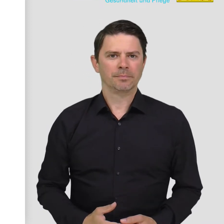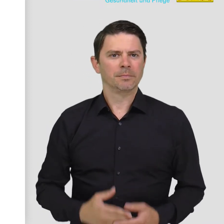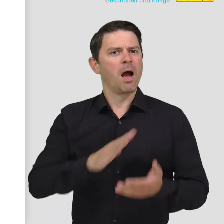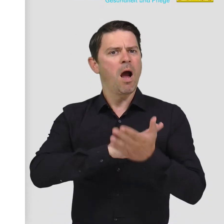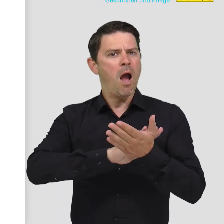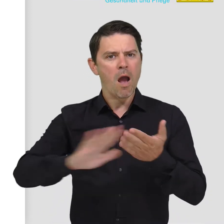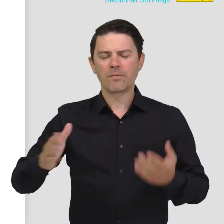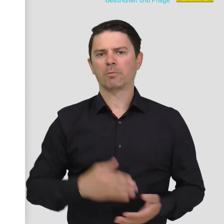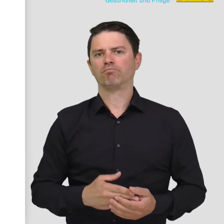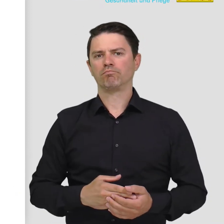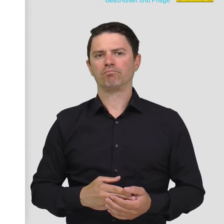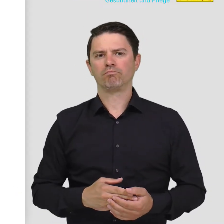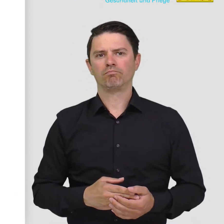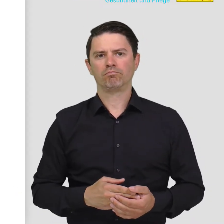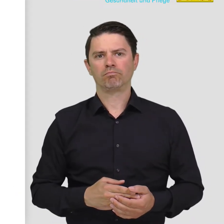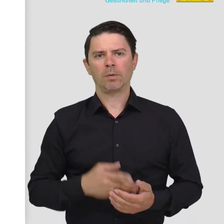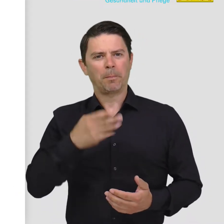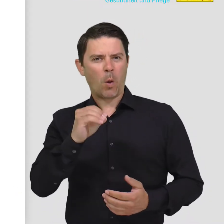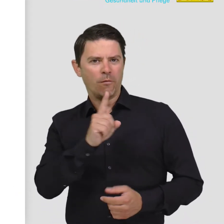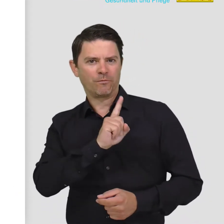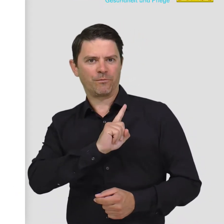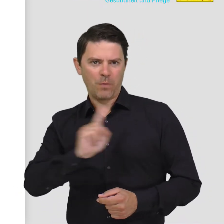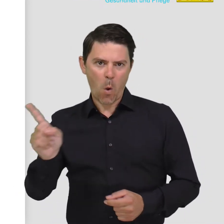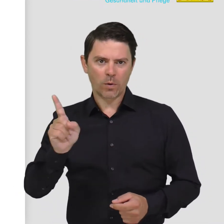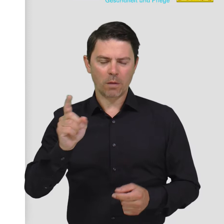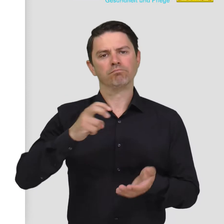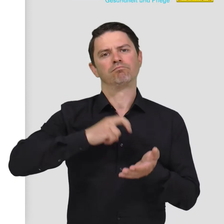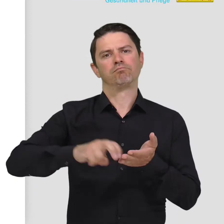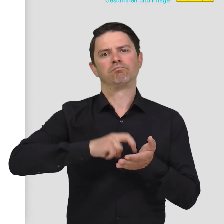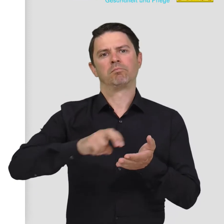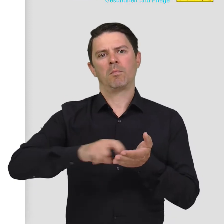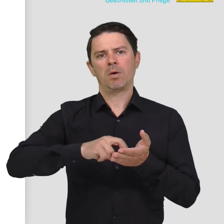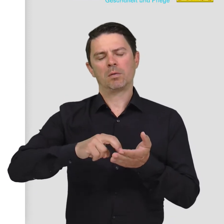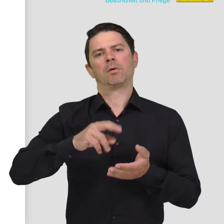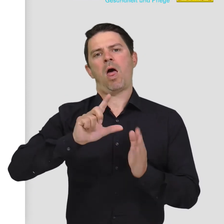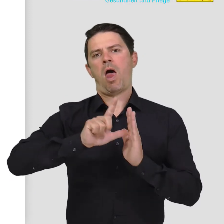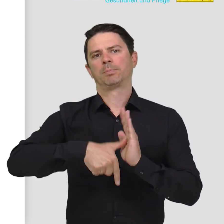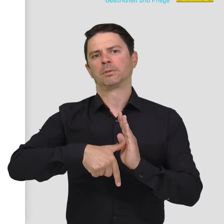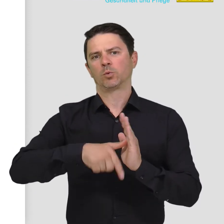Dabei wäre es so einfach: Bereits mit einem Spaziergang von 30 Minuten